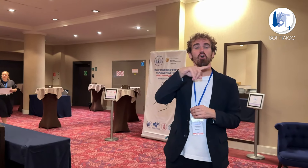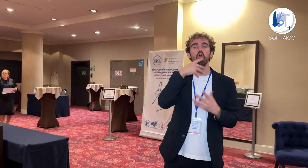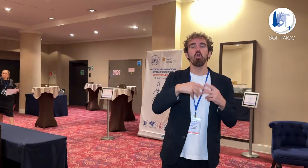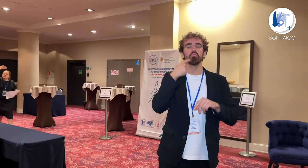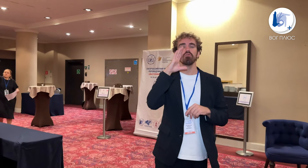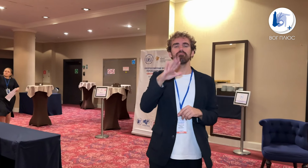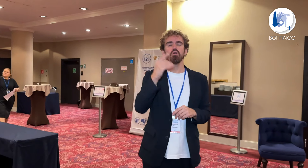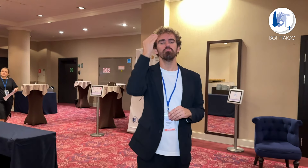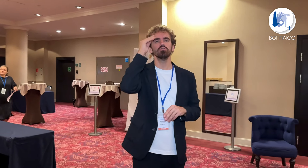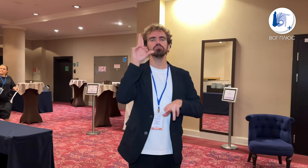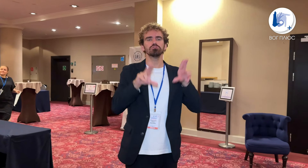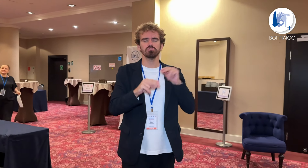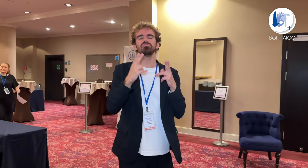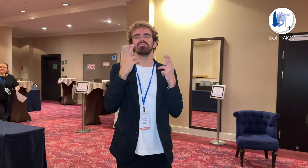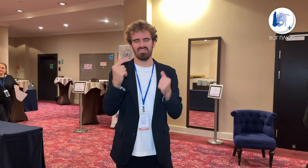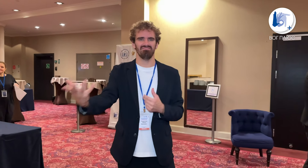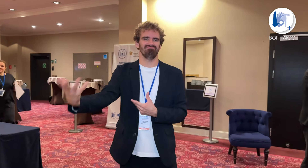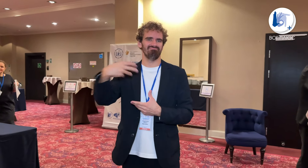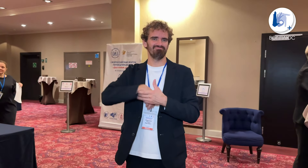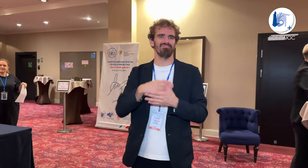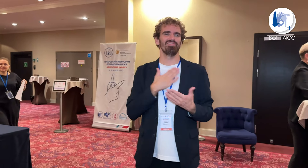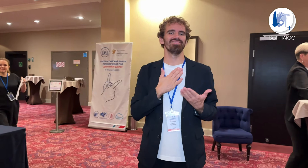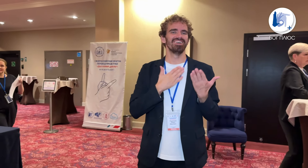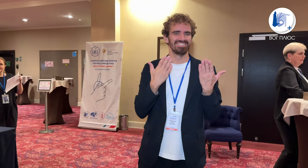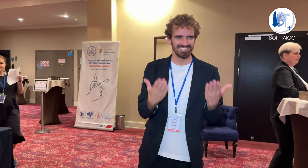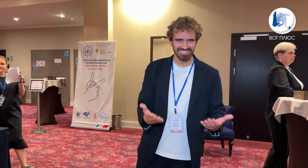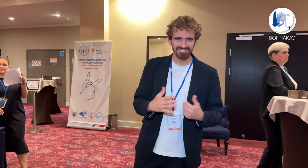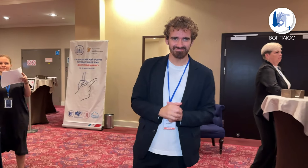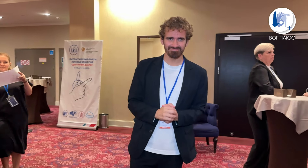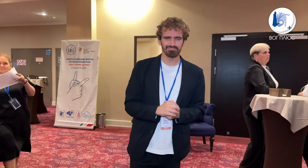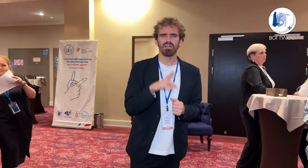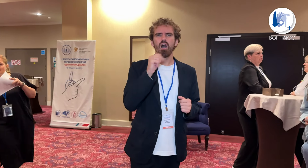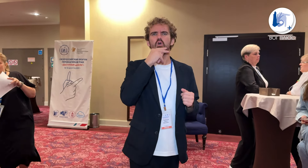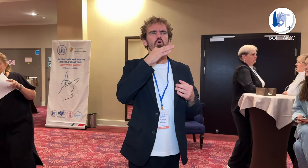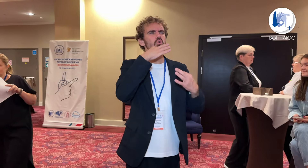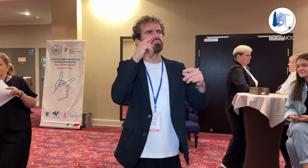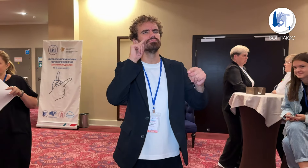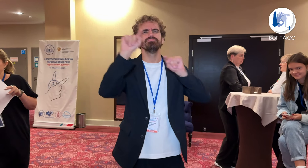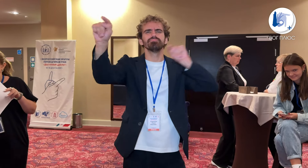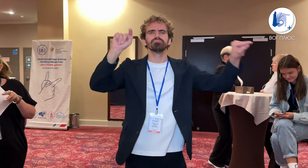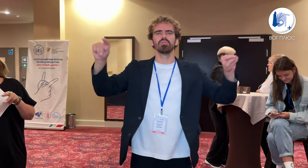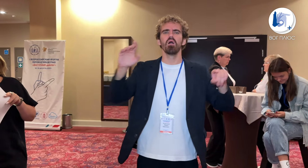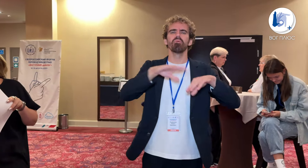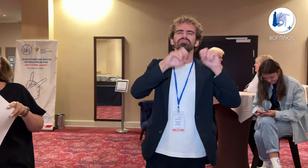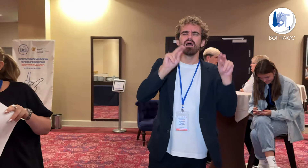Всероссийское общество глухих однозначно считает, что да.